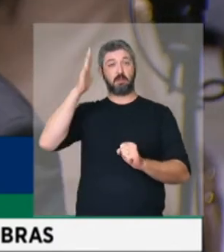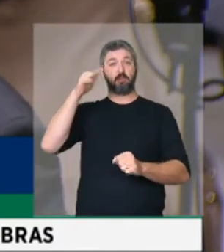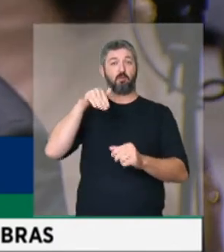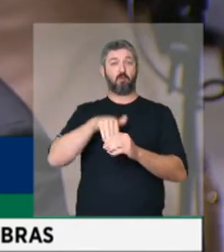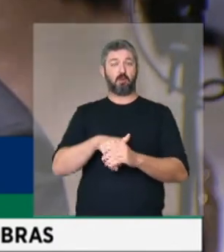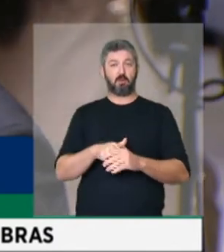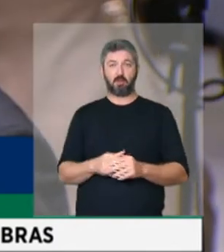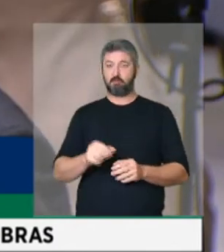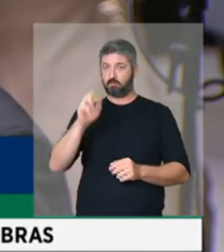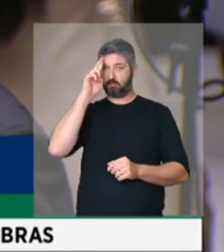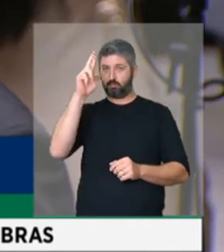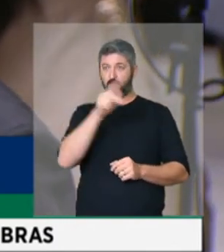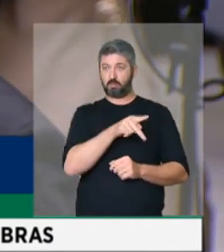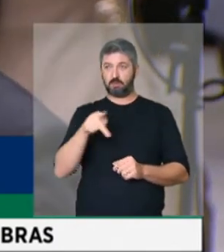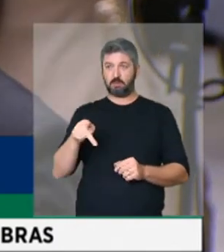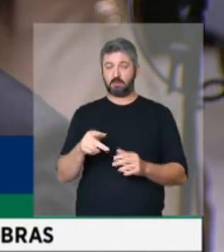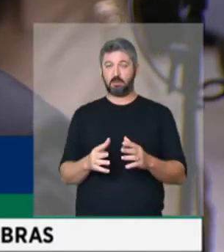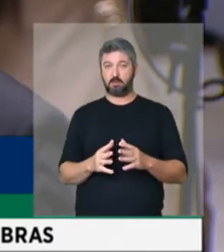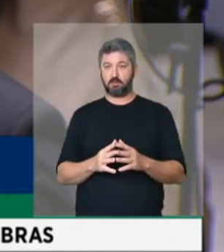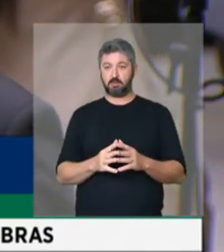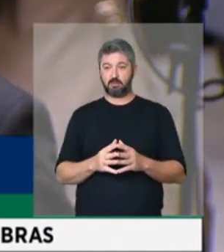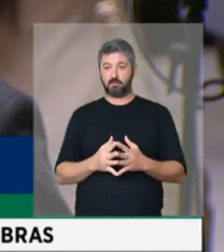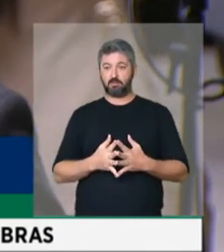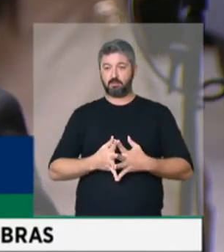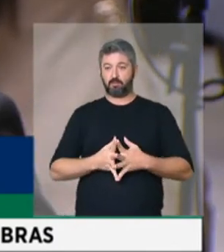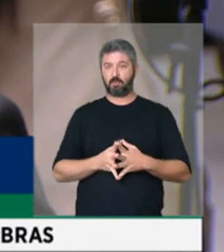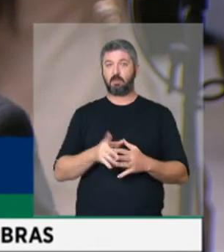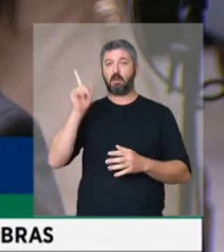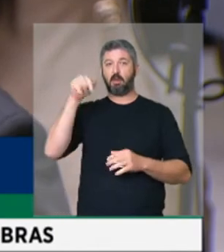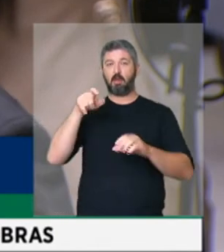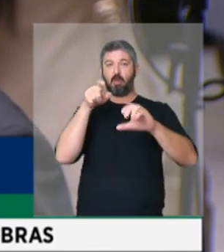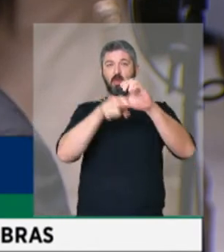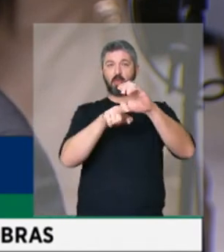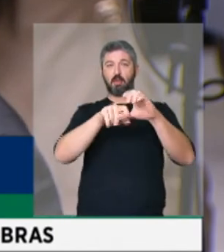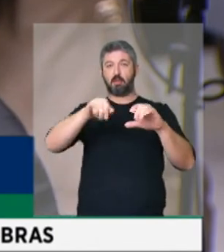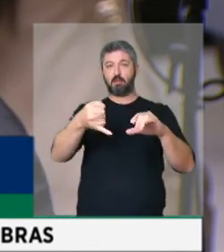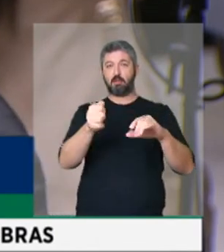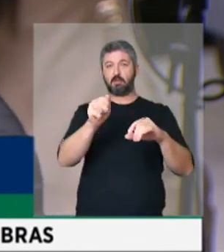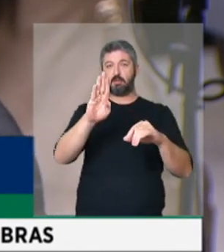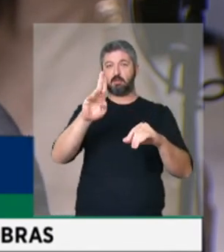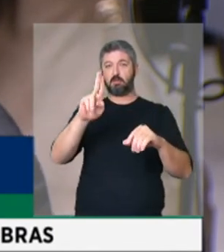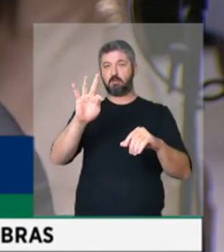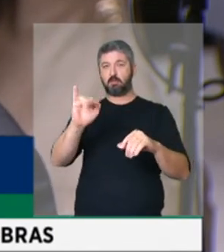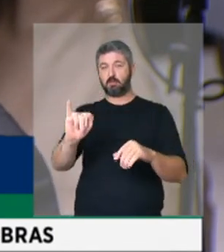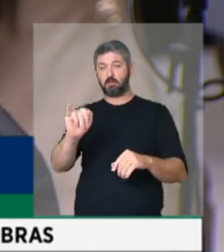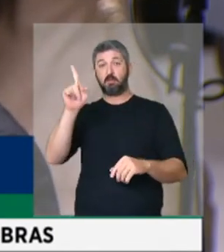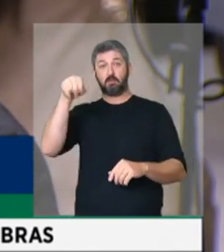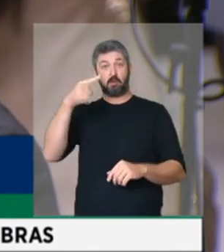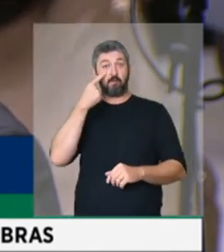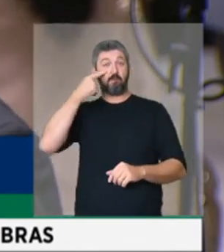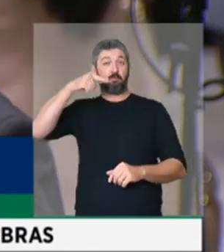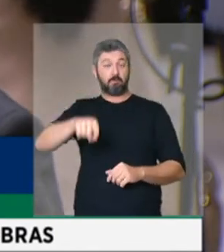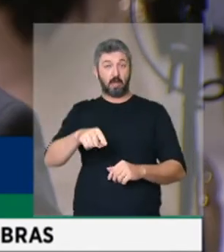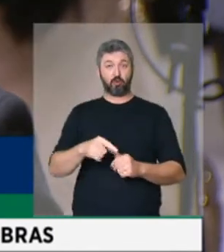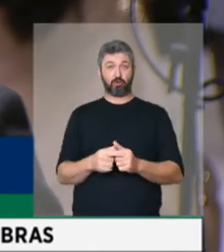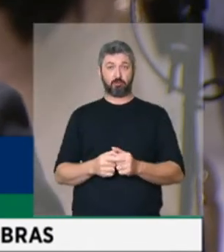QUE PODE SER AQUI DELIBERADO. SR. PRESIDENTE, ISSO MAIS DO QUE UM JABUTI, TRATA-SE DE UMA